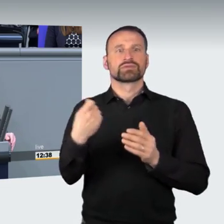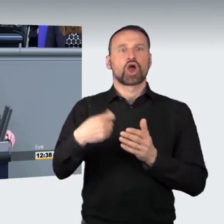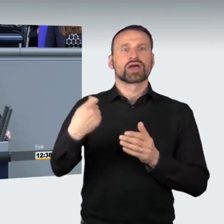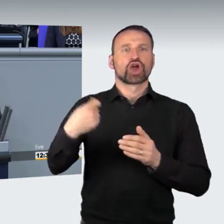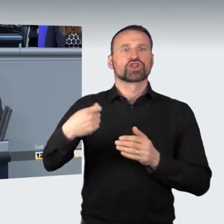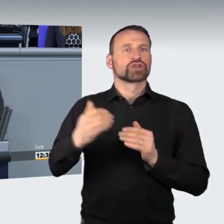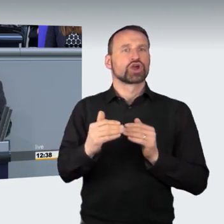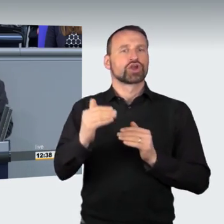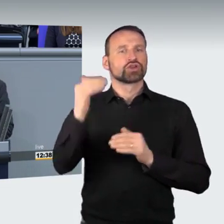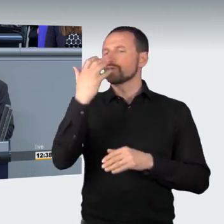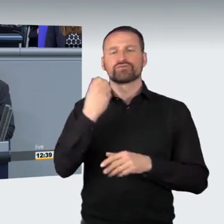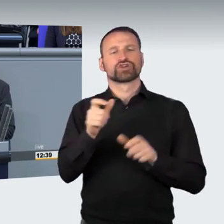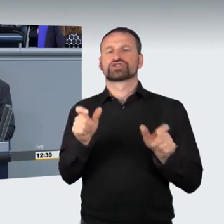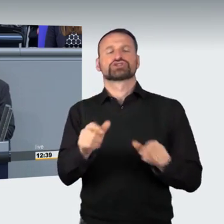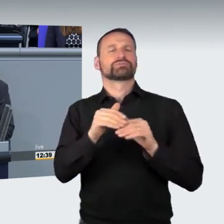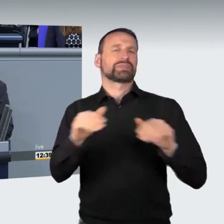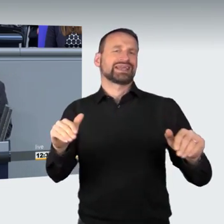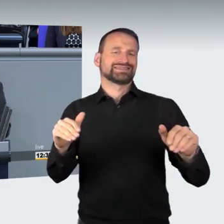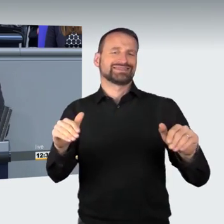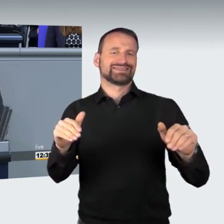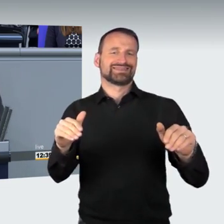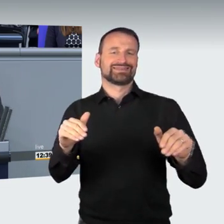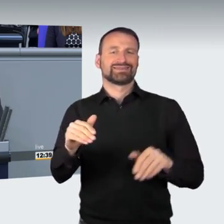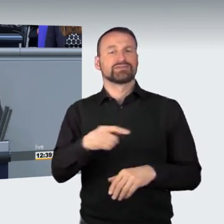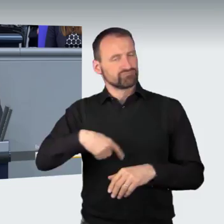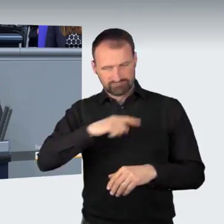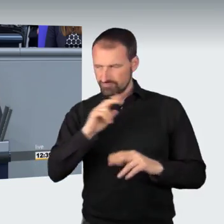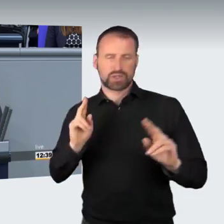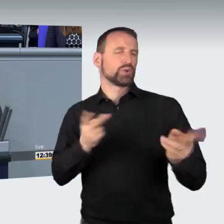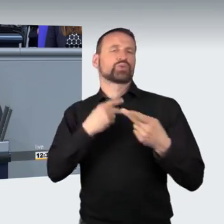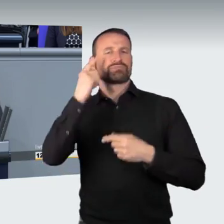Sie von der Opposition wollen Wohnungsmangel verwalten,